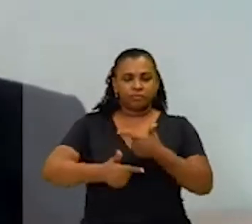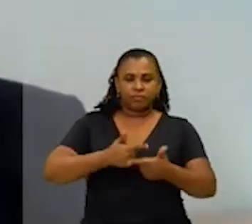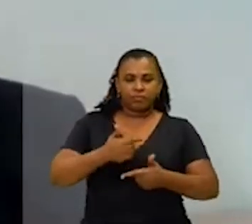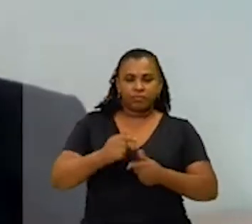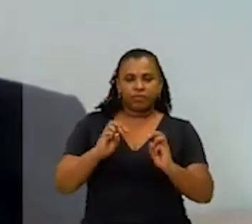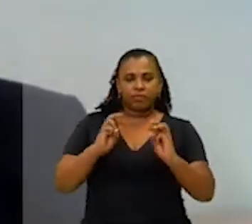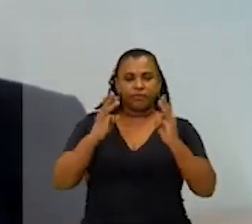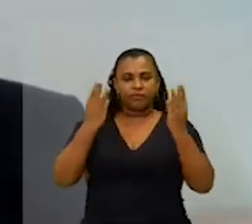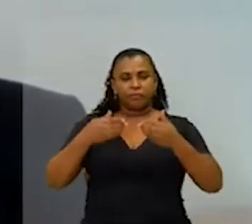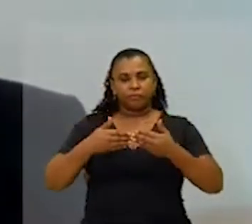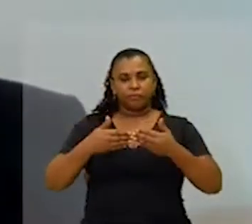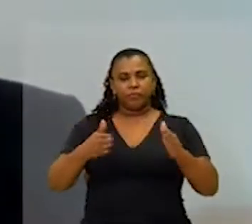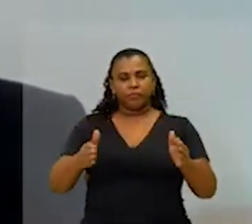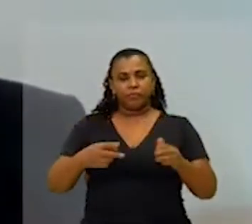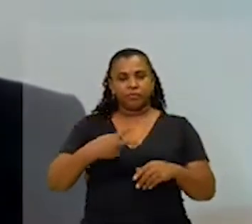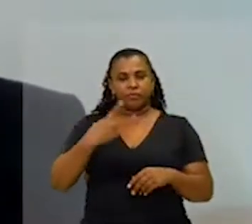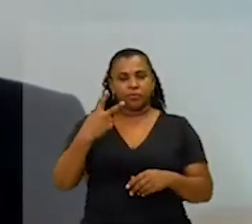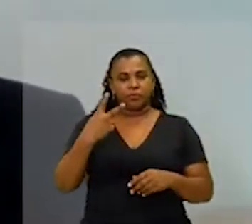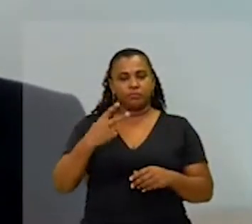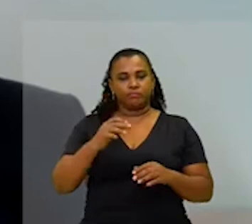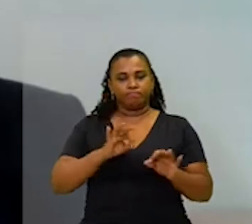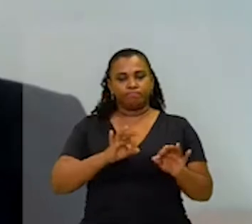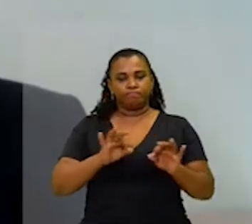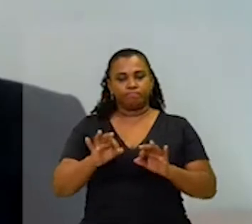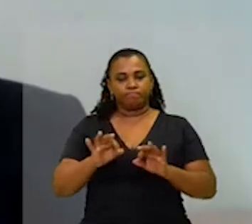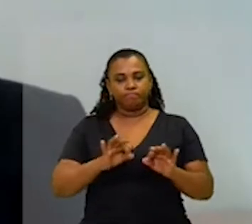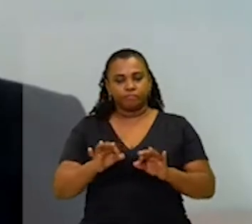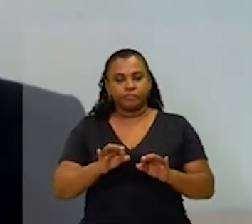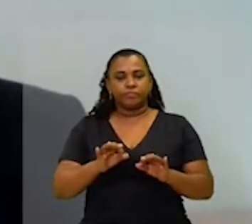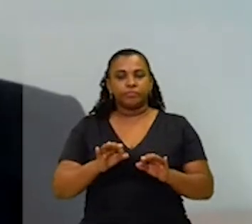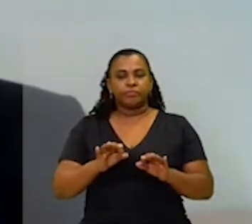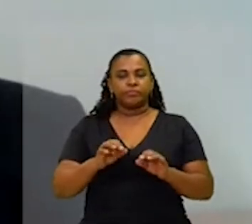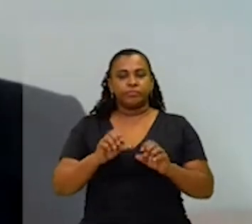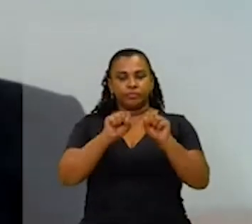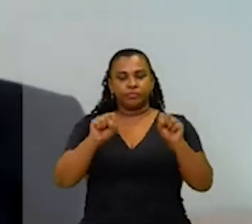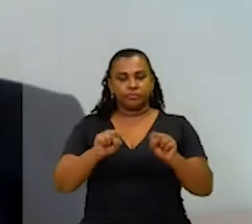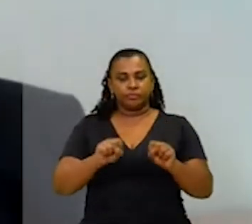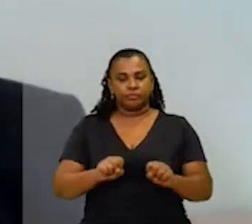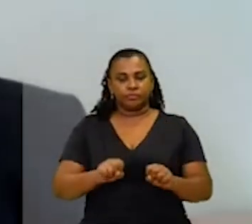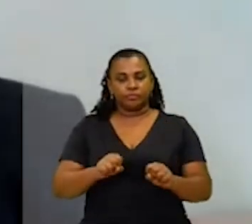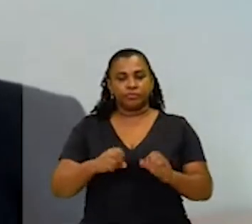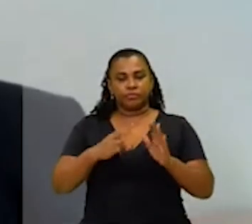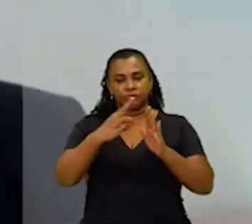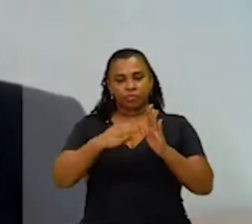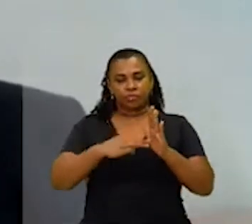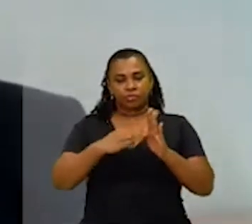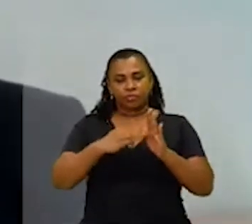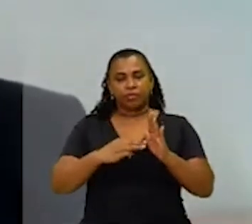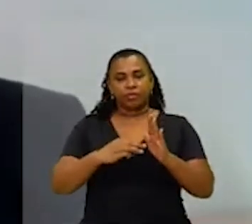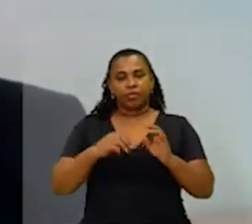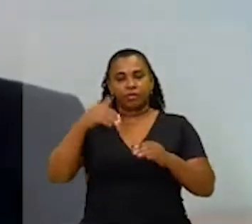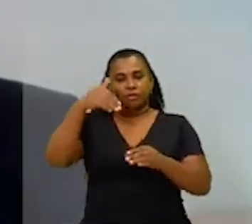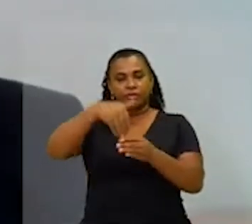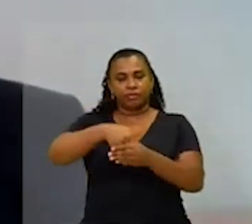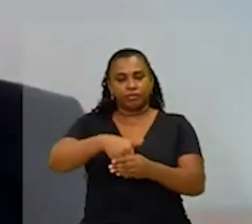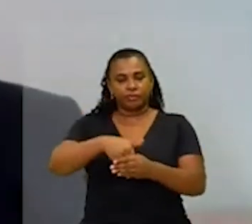abertura da segunda fase da coleção sistematização das normas eleitorais passo a fazer a minha altura